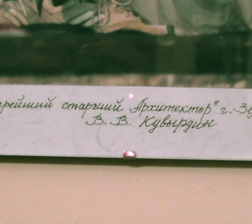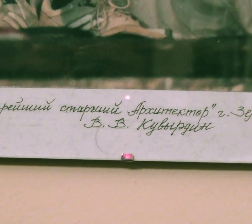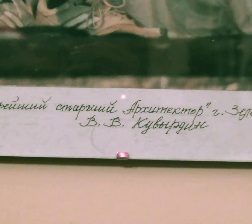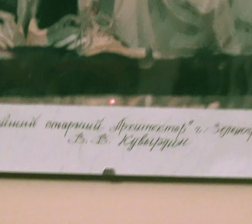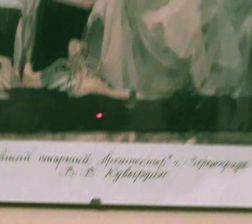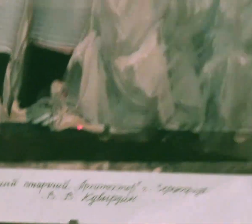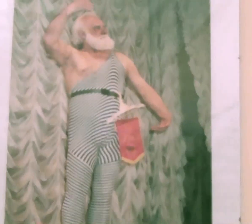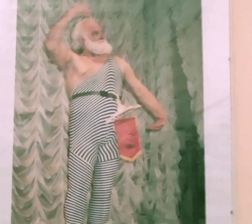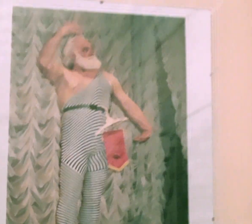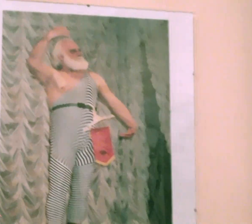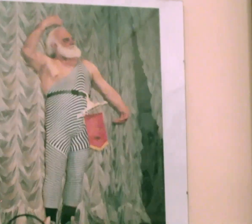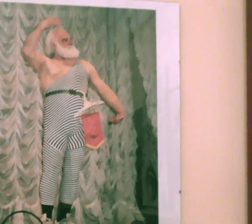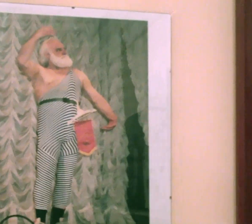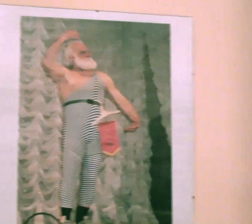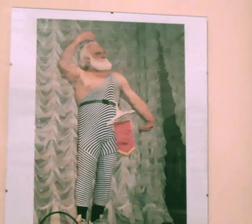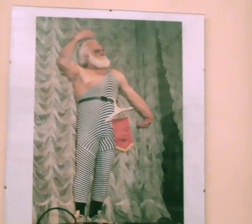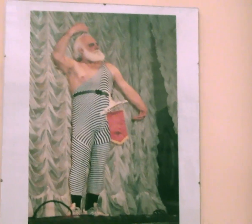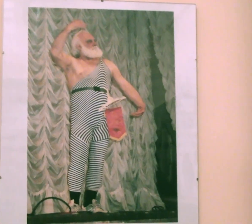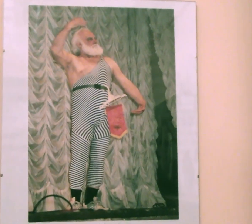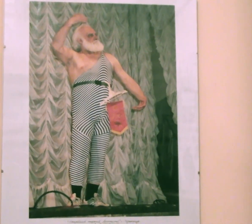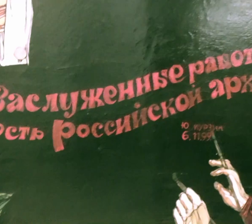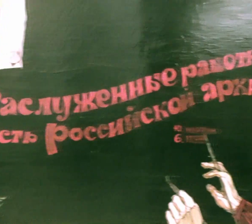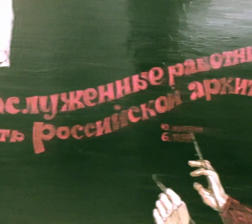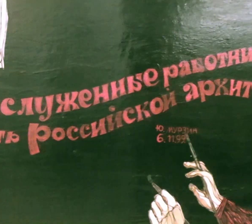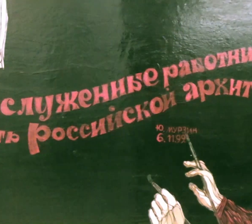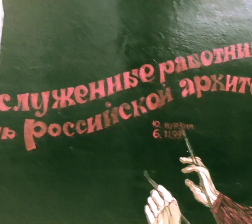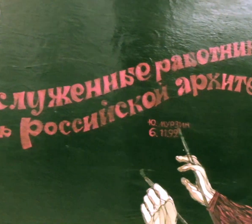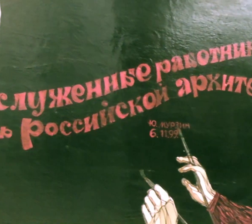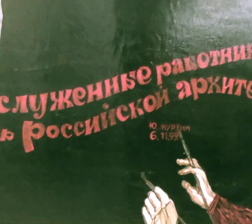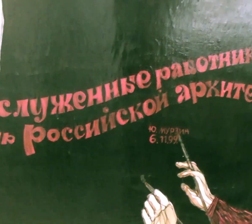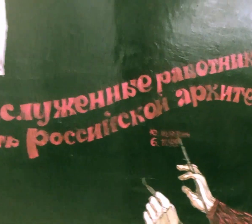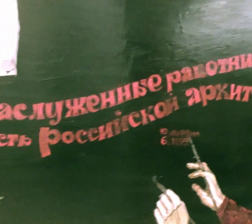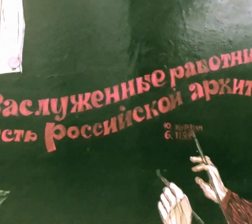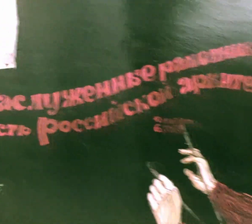Выставку посетили друзья Соколова и известные в мире глухих лица: